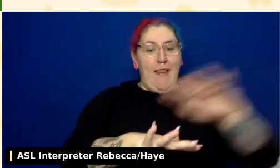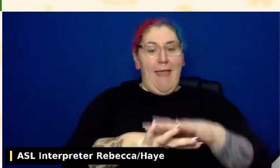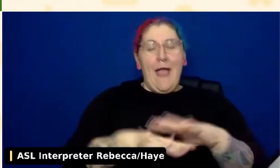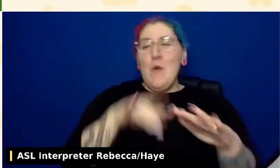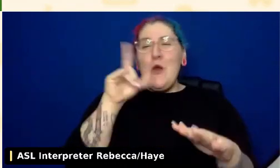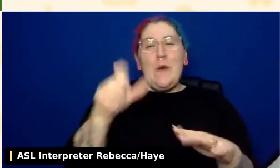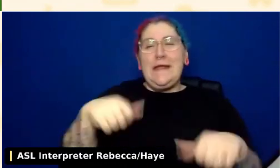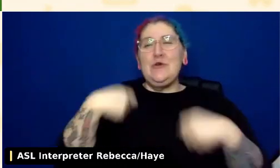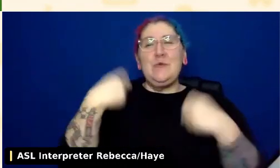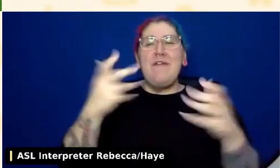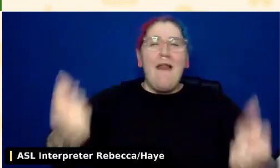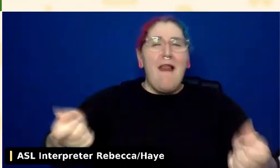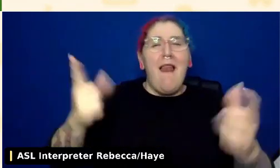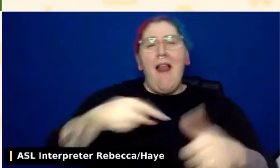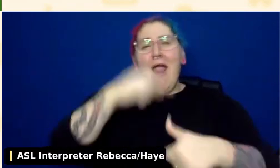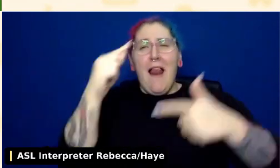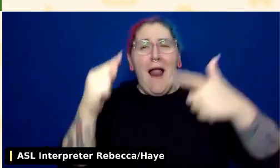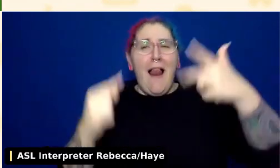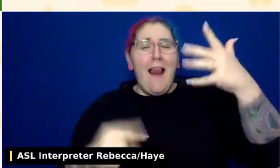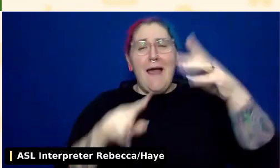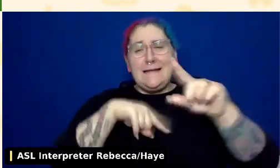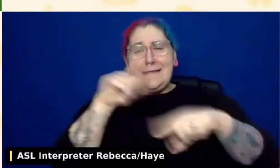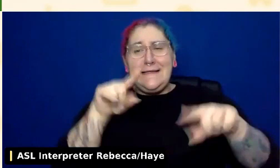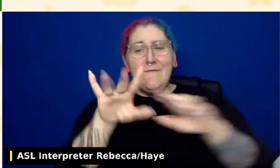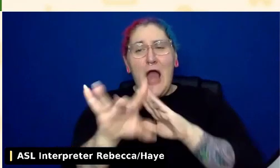Si se trata de una aplicación web en la que alguien pasa horas al día,